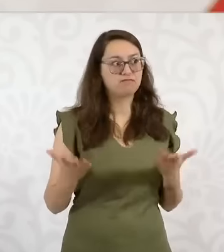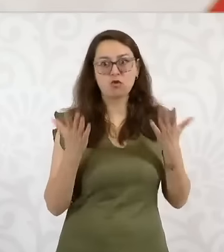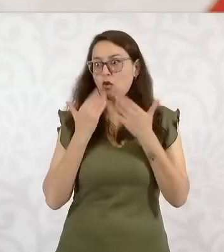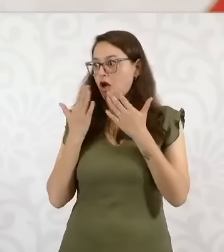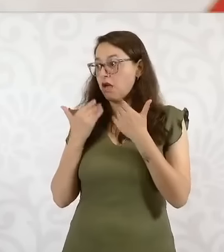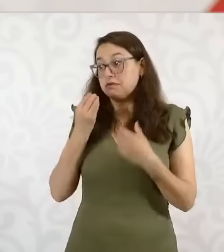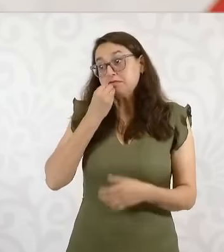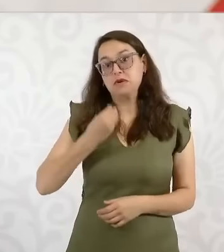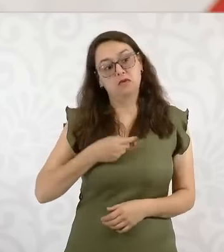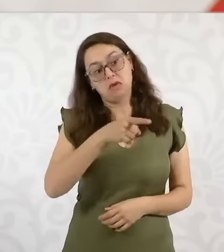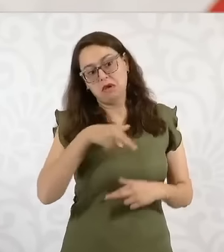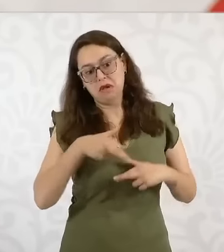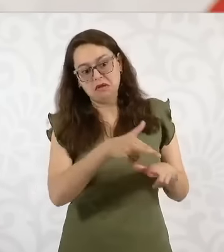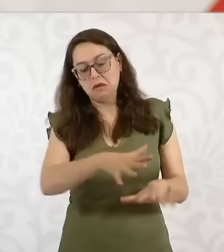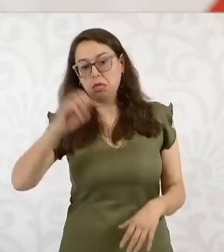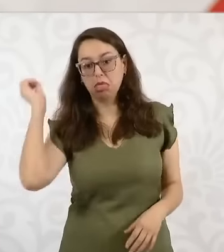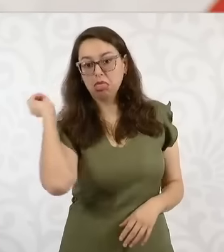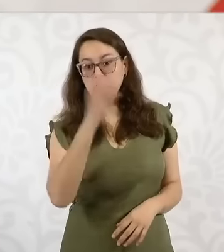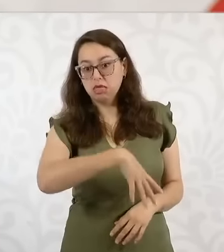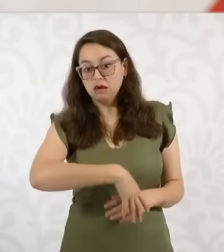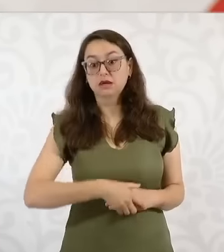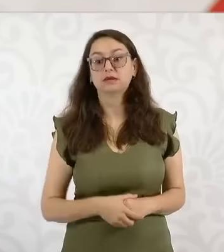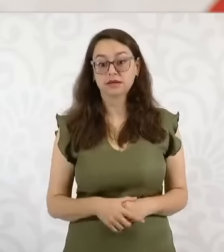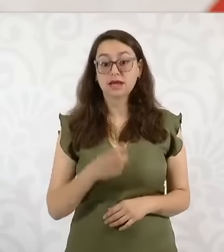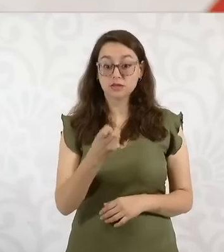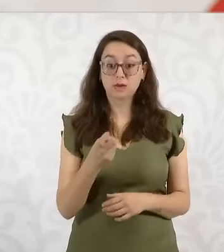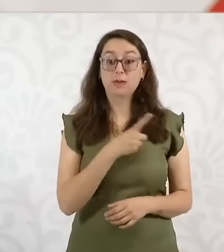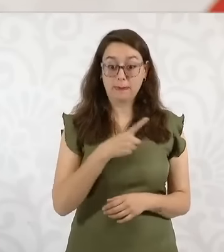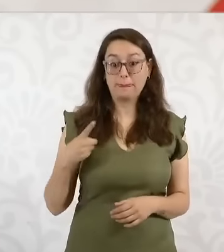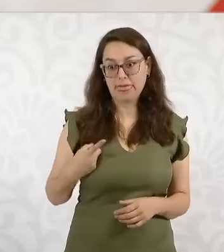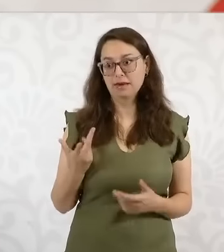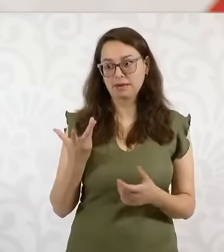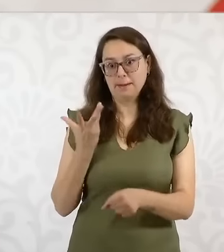pero lo que hay que resolver es el tema de fondo, que haya recolección de basura y la